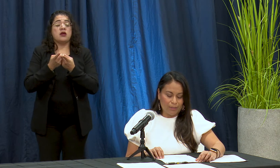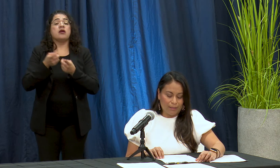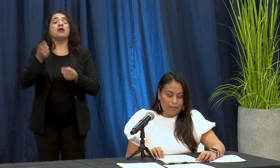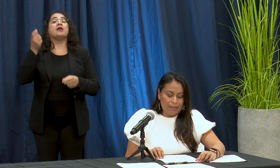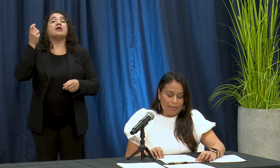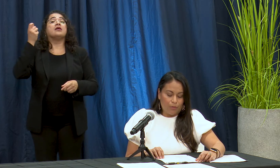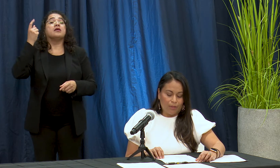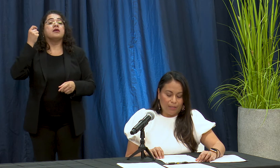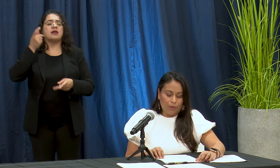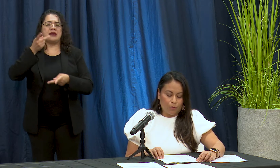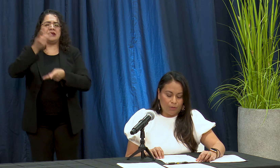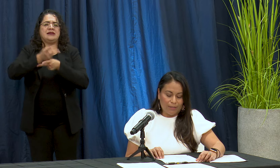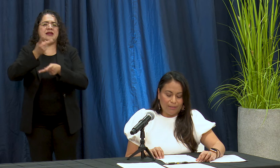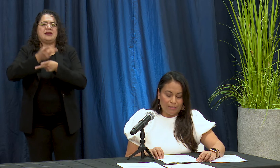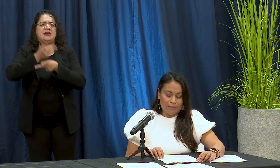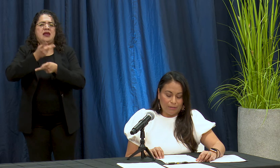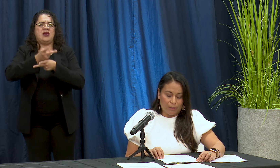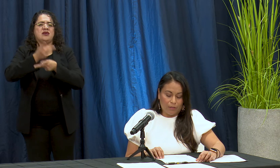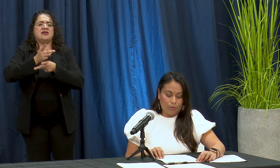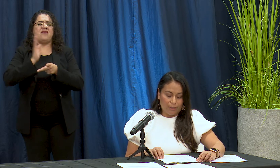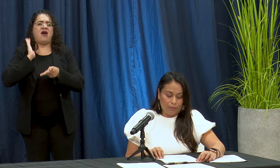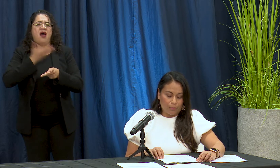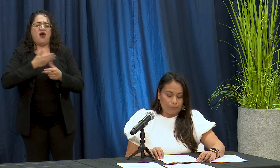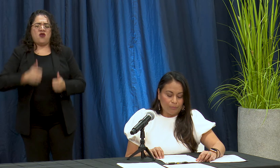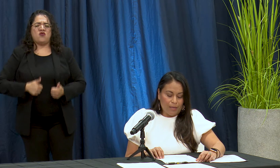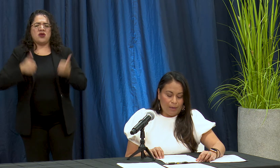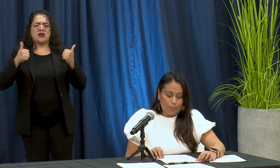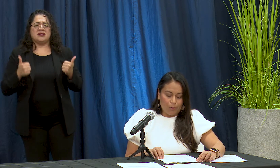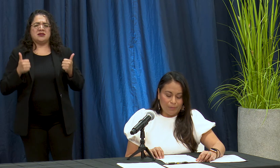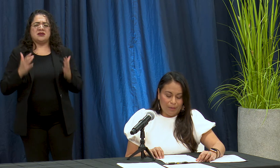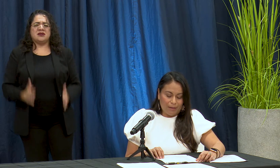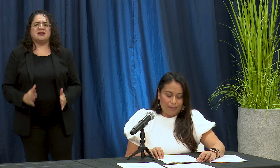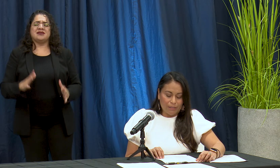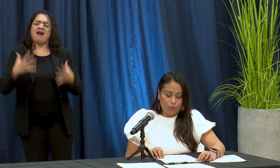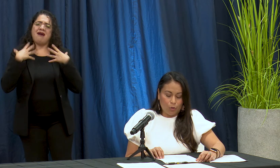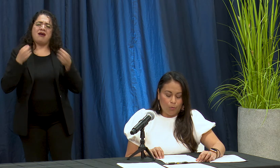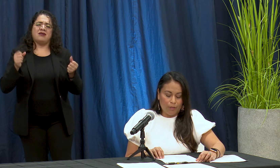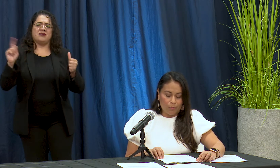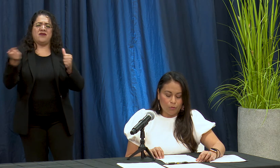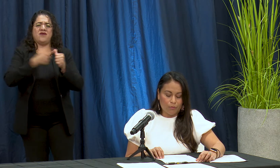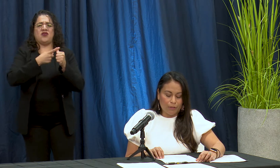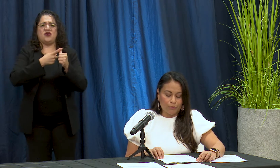y cualquier Orden des el condado em pocus palabras no podemos movor knows